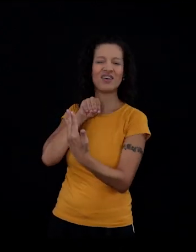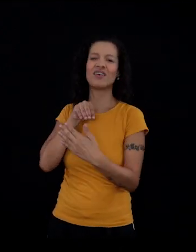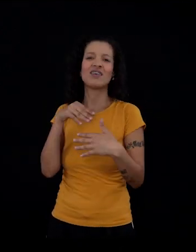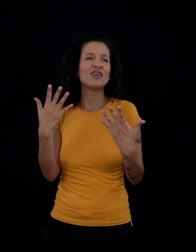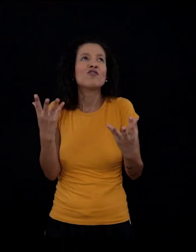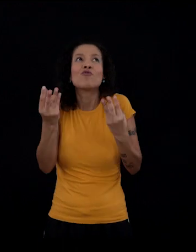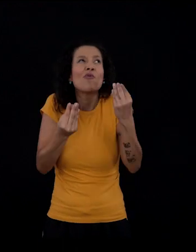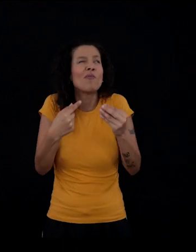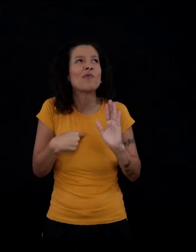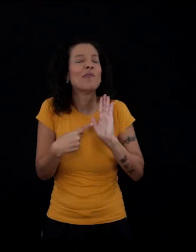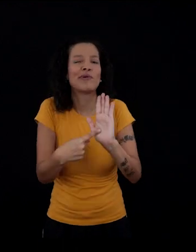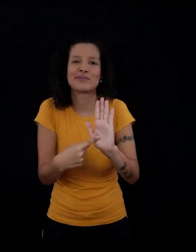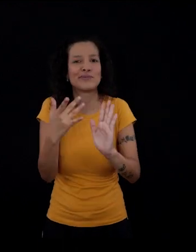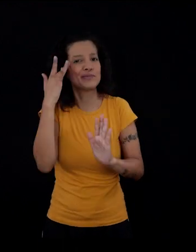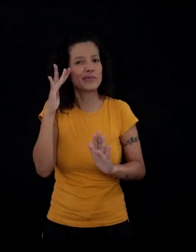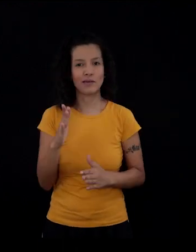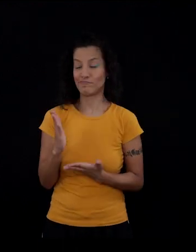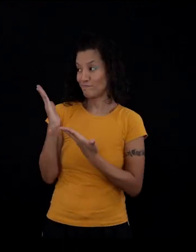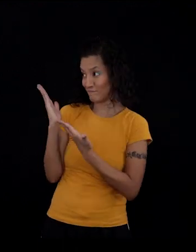Não sei nem como exemplificar isso.